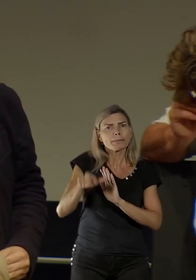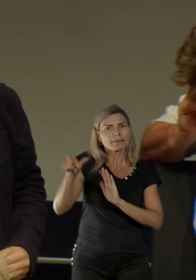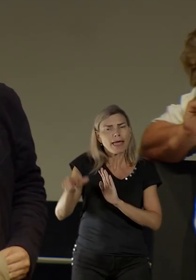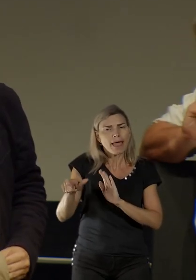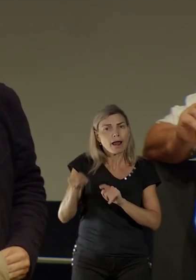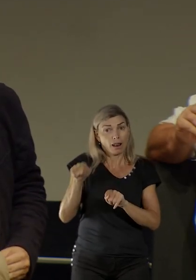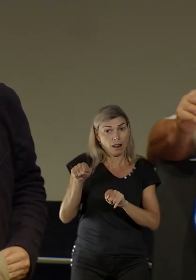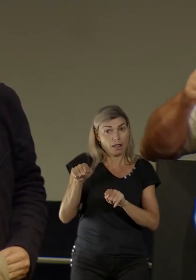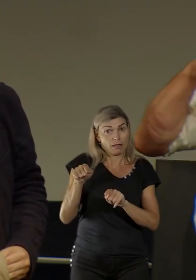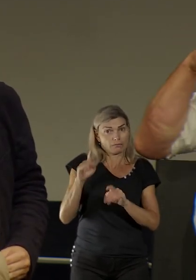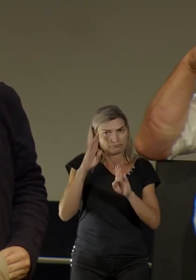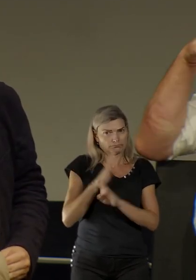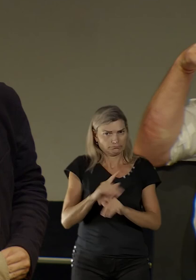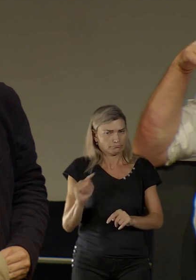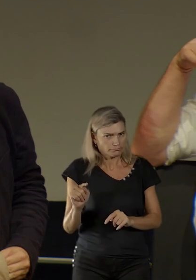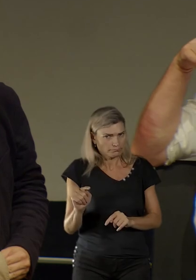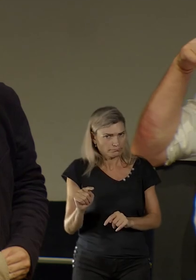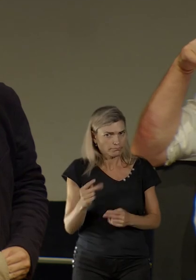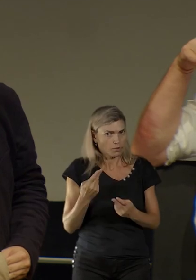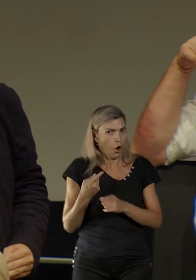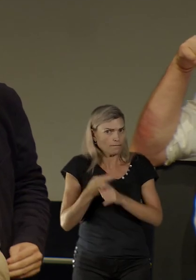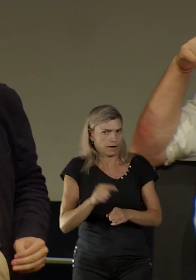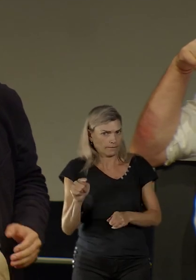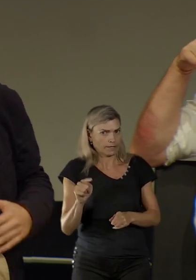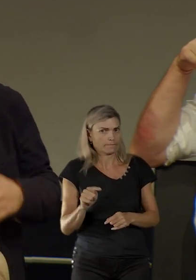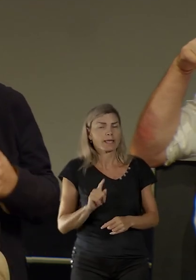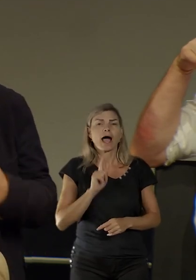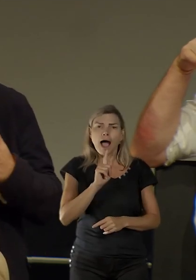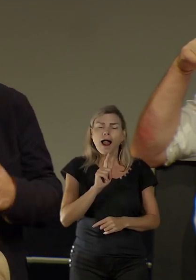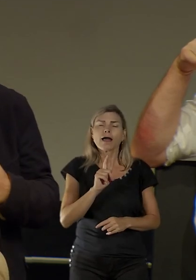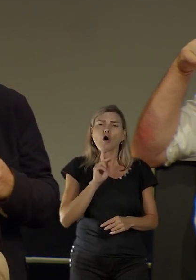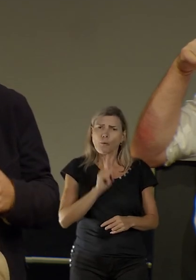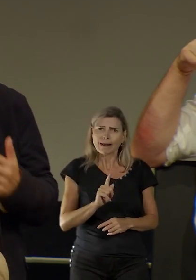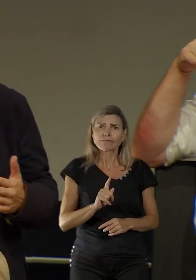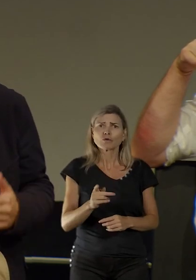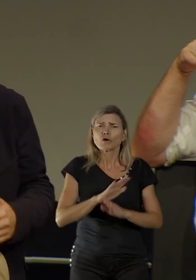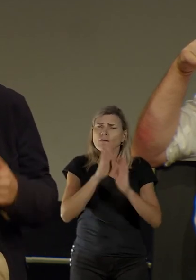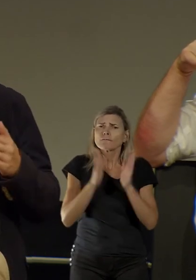Ale můžu slíbit, že my se na všechny připomínky díváme stejným metrem.